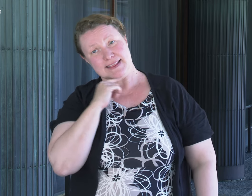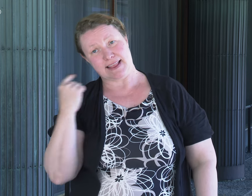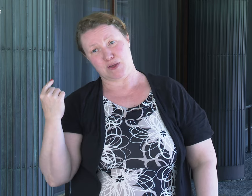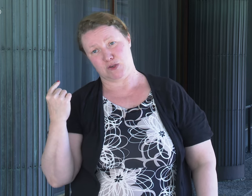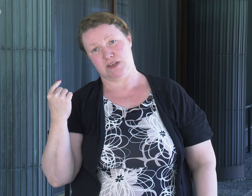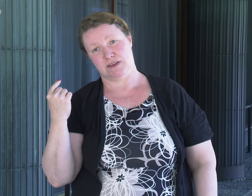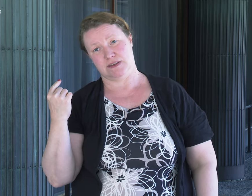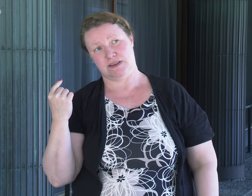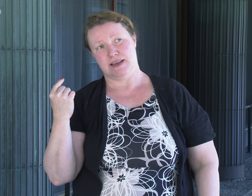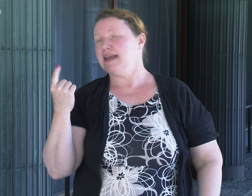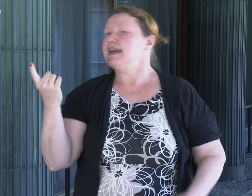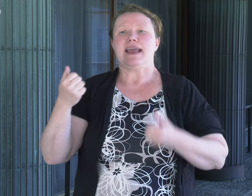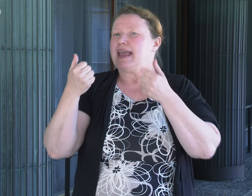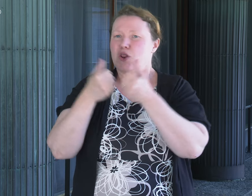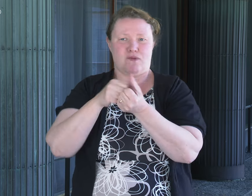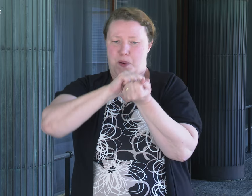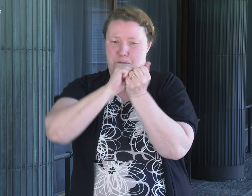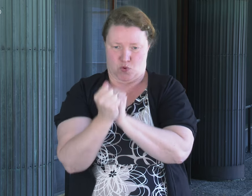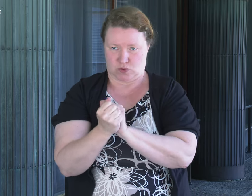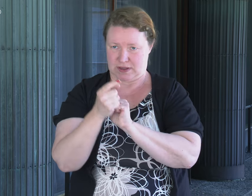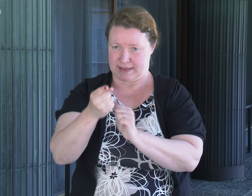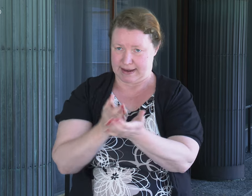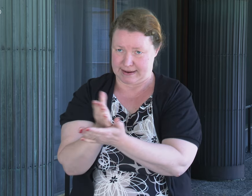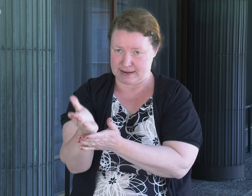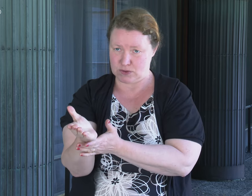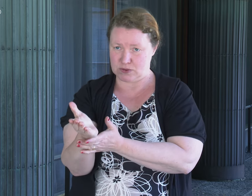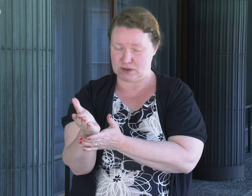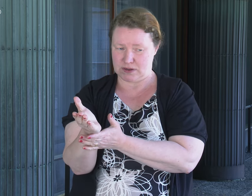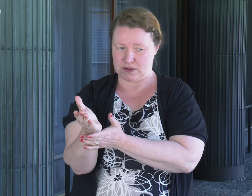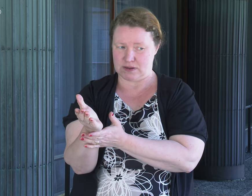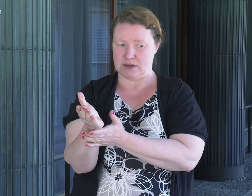Mutta riittääkö se? Kela ei luvannut muuttaa tätä linjausta.